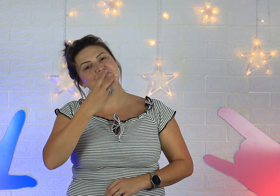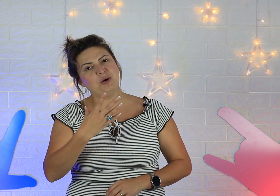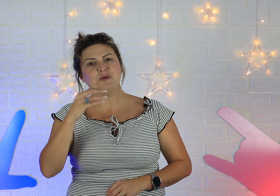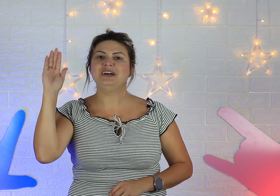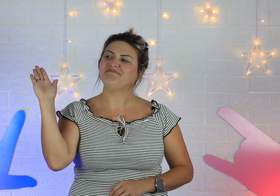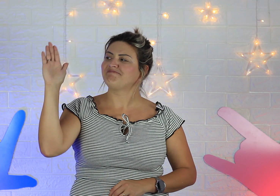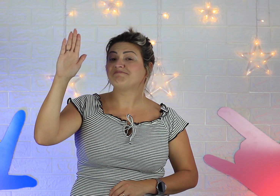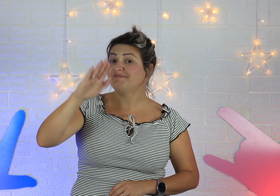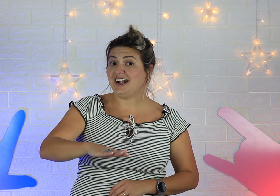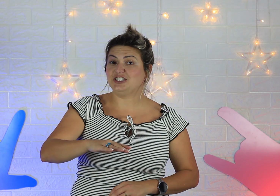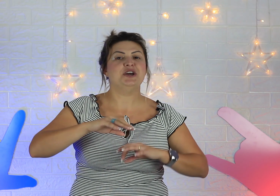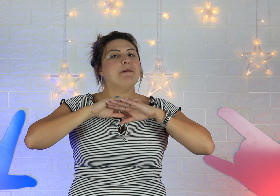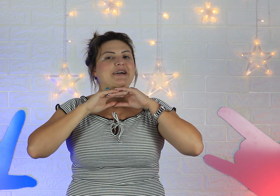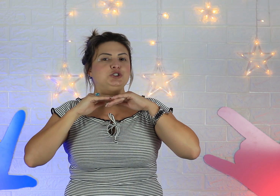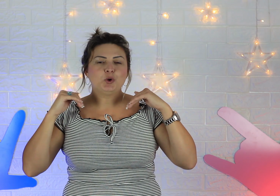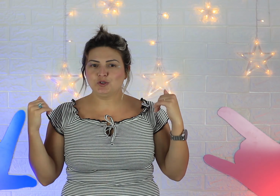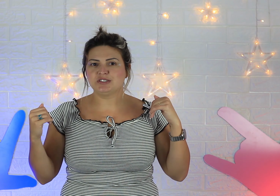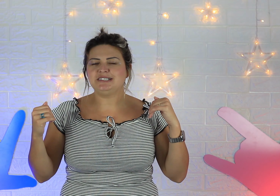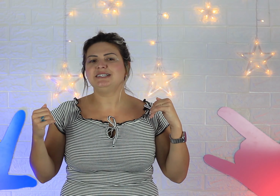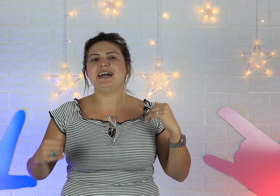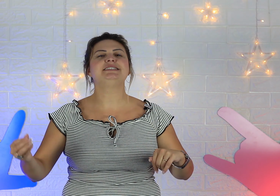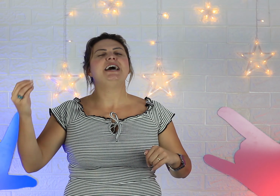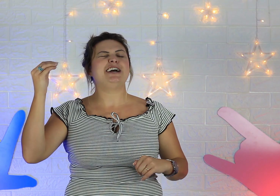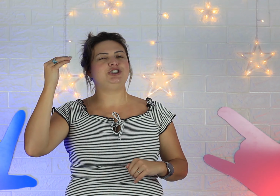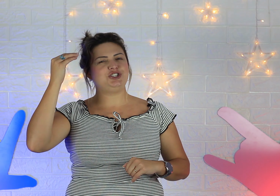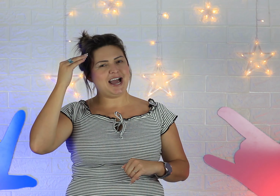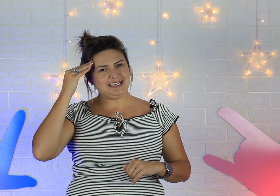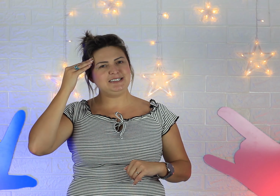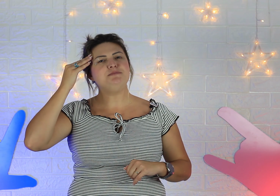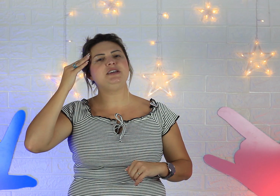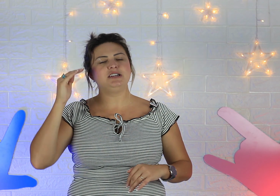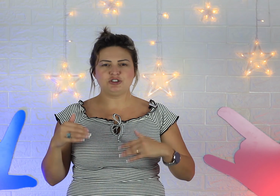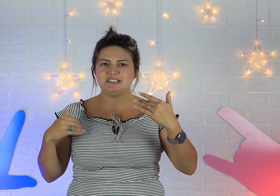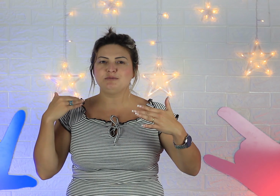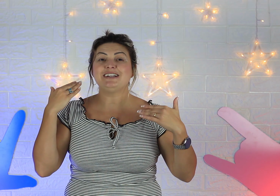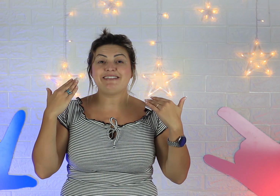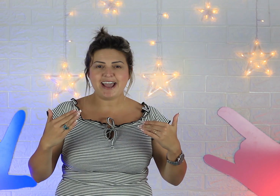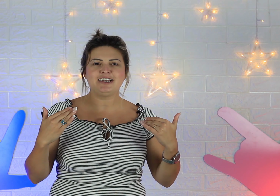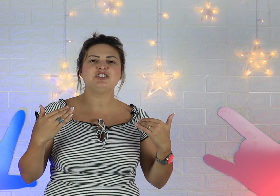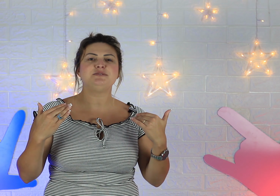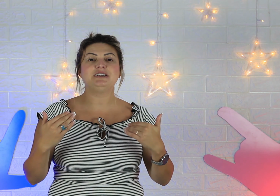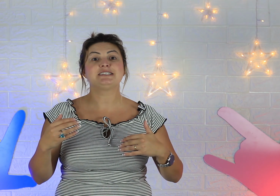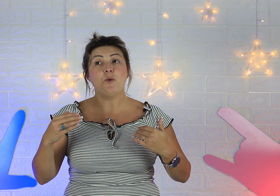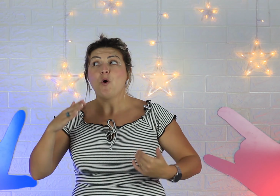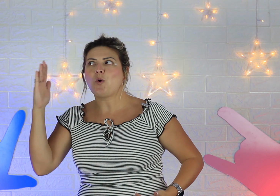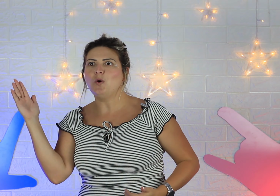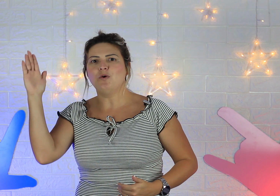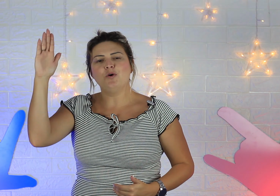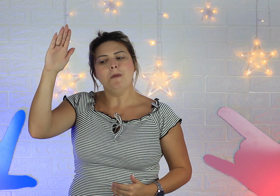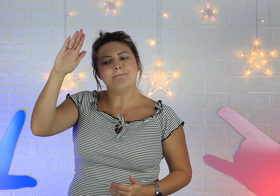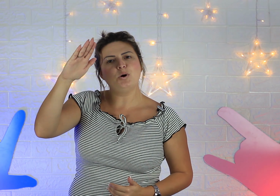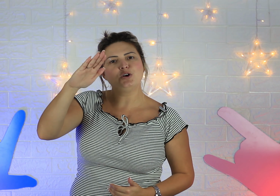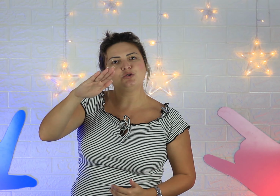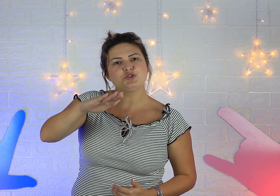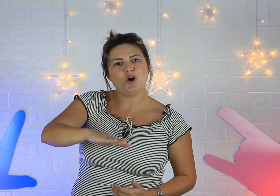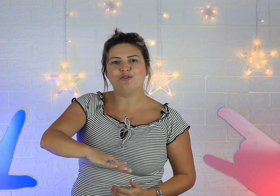Boa tarde mas todos esses sinais a gente assimila utilizamos a técnica de assimilação com o pôr do